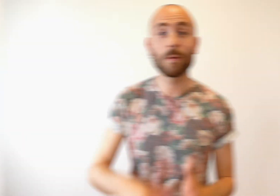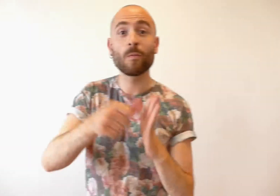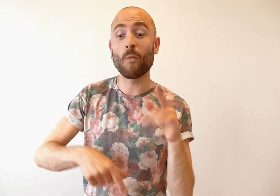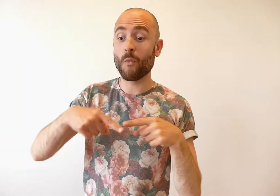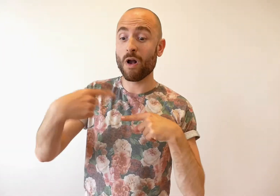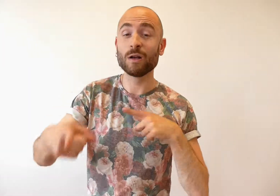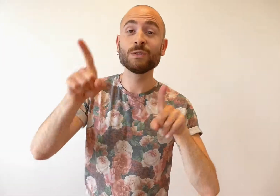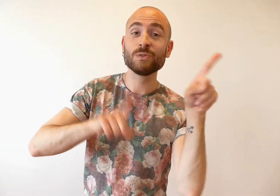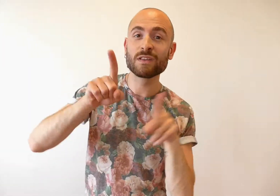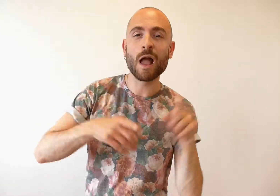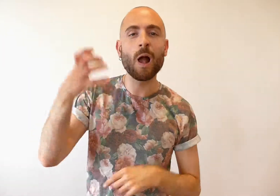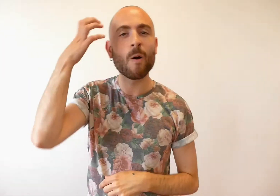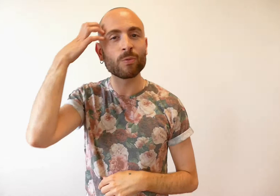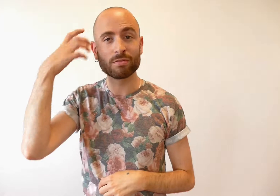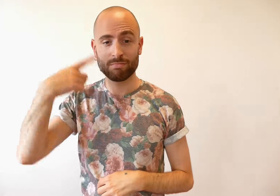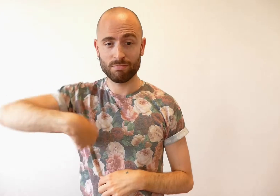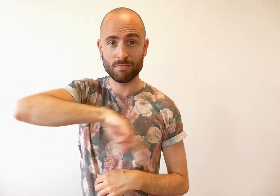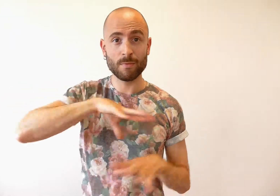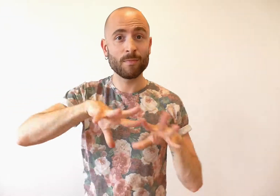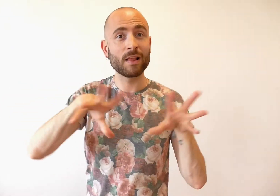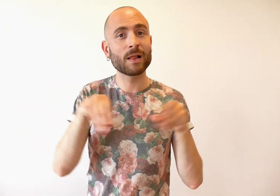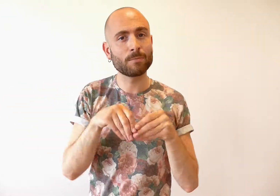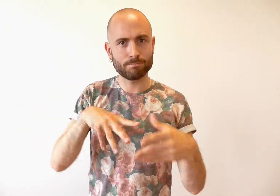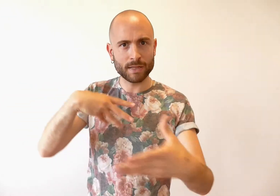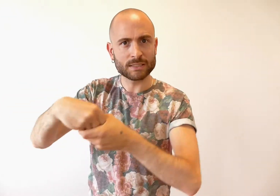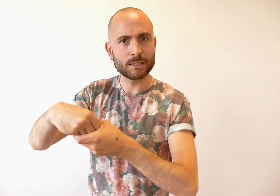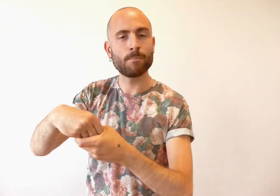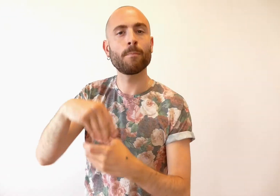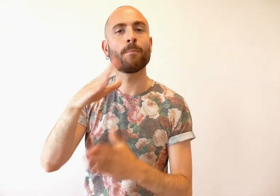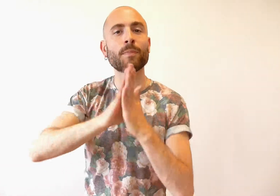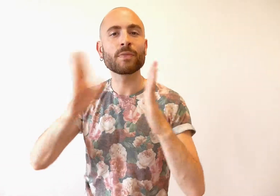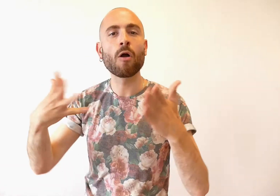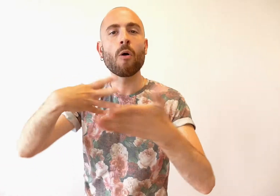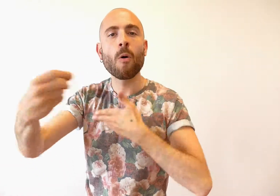Elle ouvrira ses portes début 2016. Les mois de juillet et août prochains